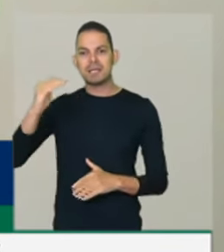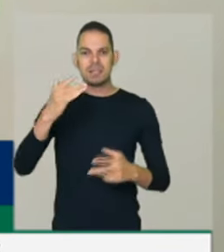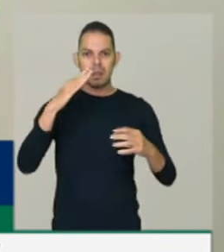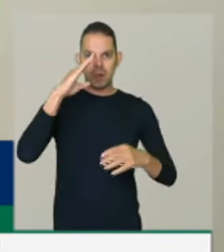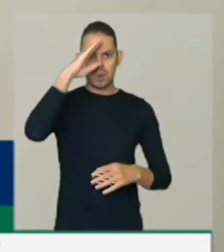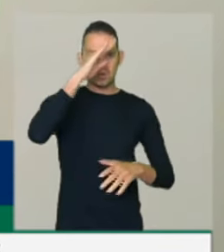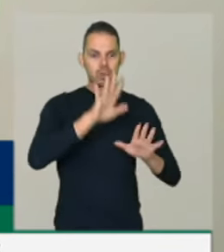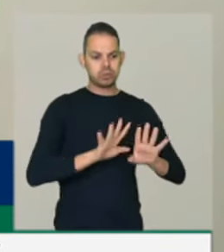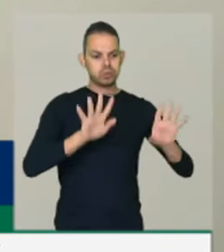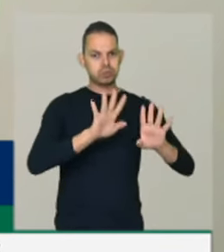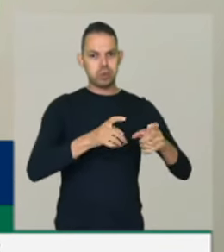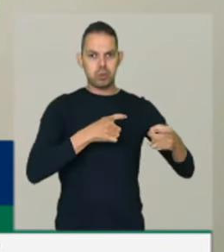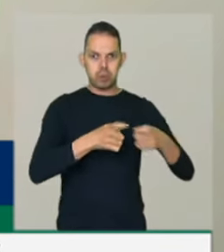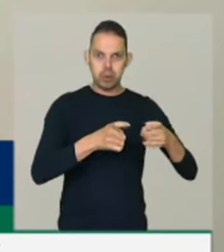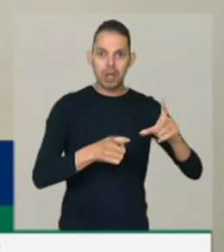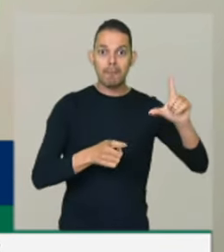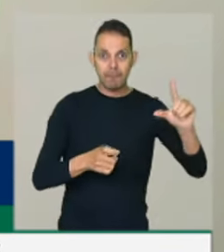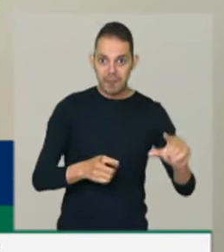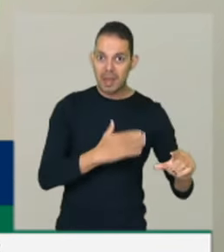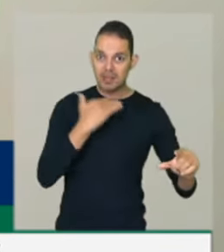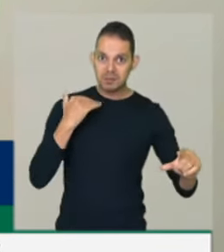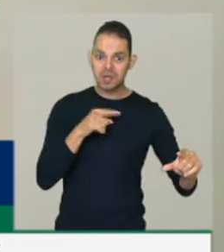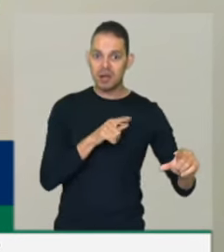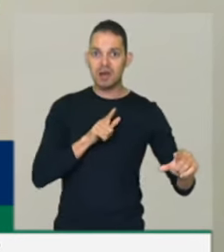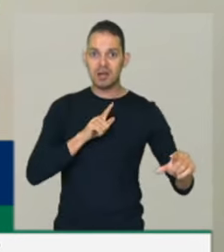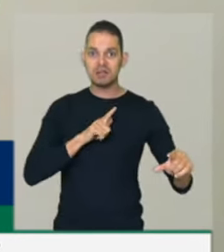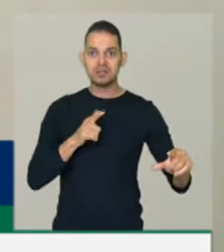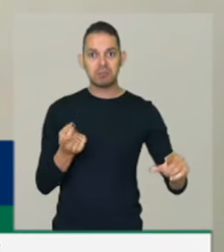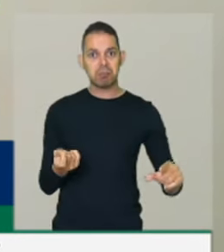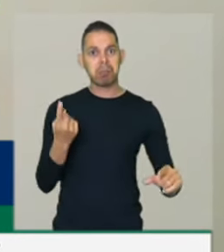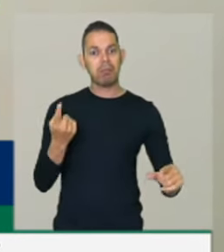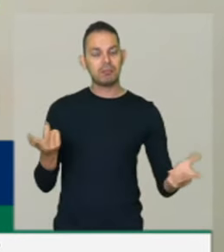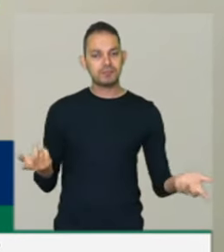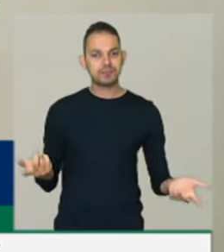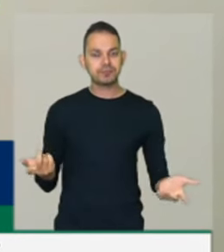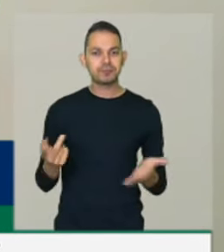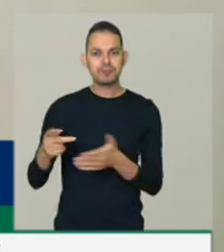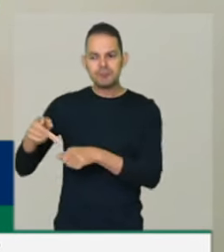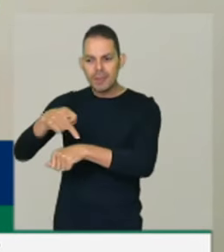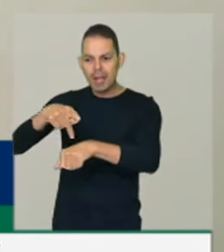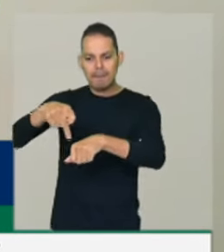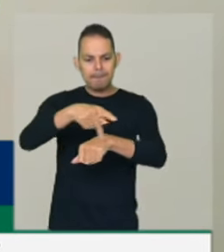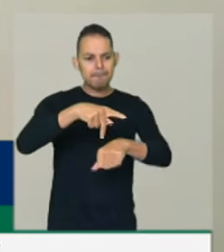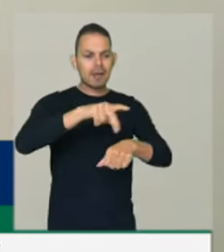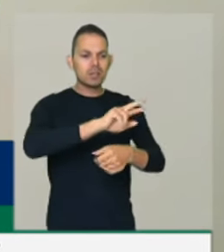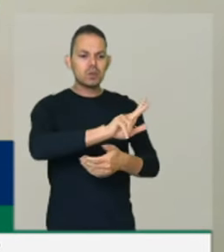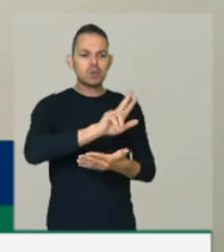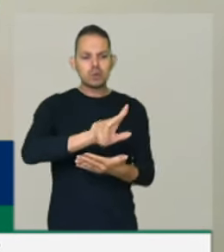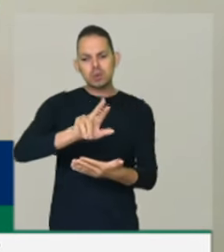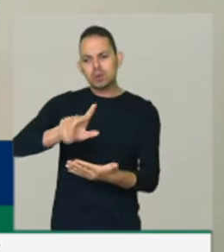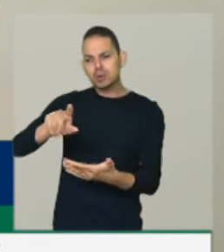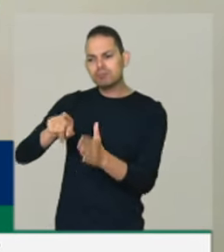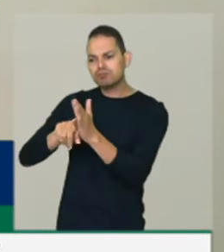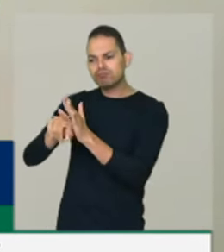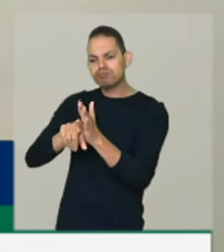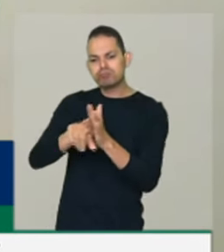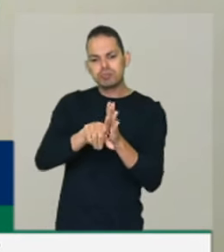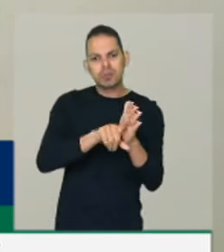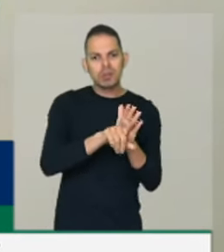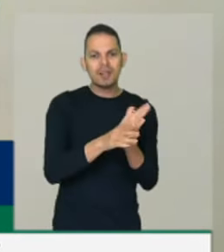BRASILEIROS. E EU PESQUISEI NOS OUTROS PAÍSES O QUE É QUE ELES ESTÃO DANDO COMO TRATAMENTO, REPOUSO... ALIMENTAÇÃO, NO MÁXIMO UMA MEDICAÇÃO PARA A FEBRE, NOS